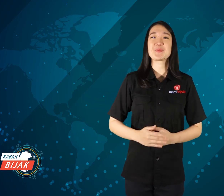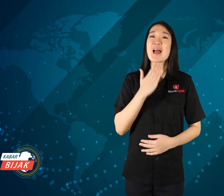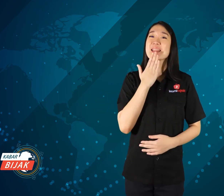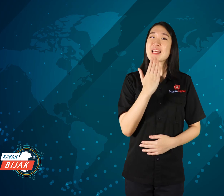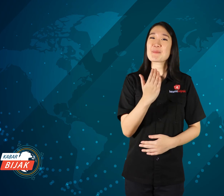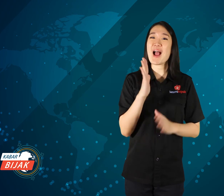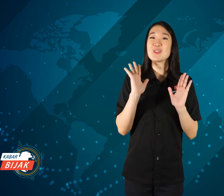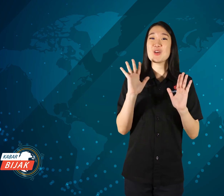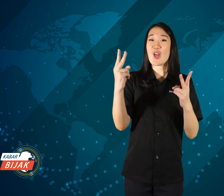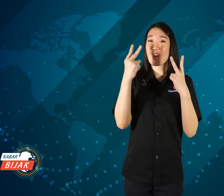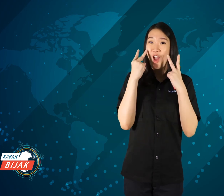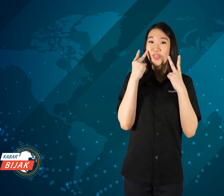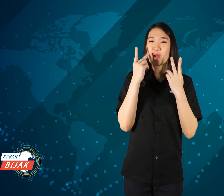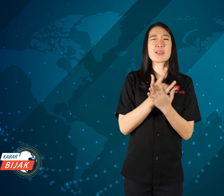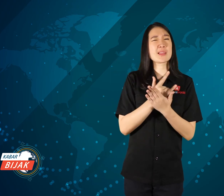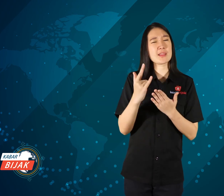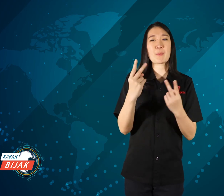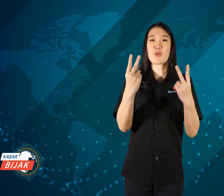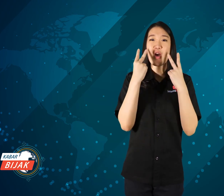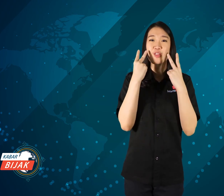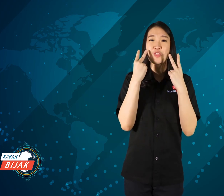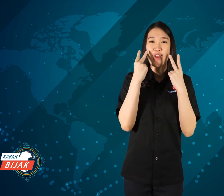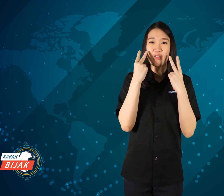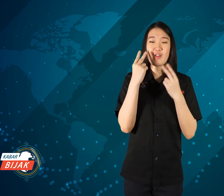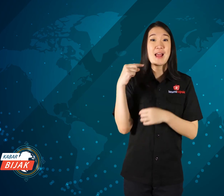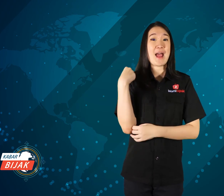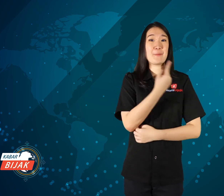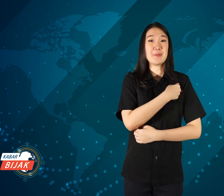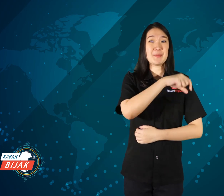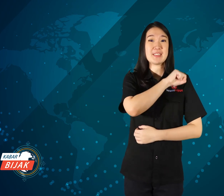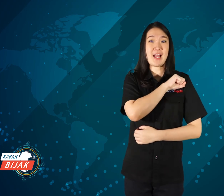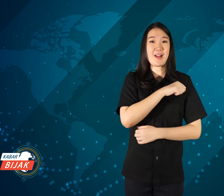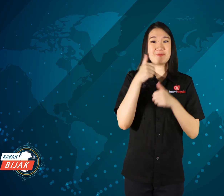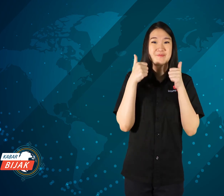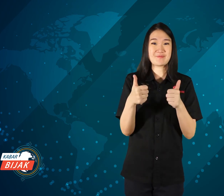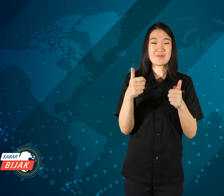Terima kasih telah menonton, tetap menonton KamiBijak ya.